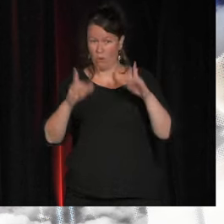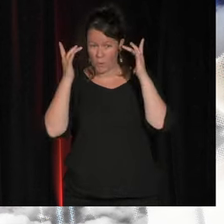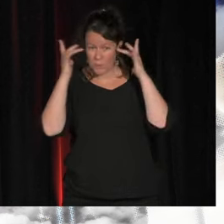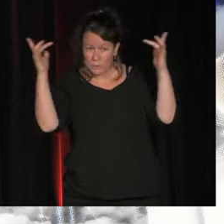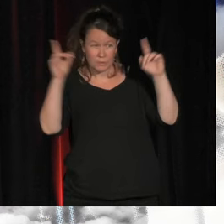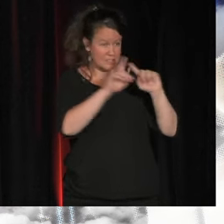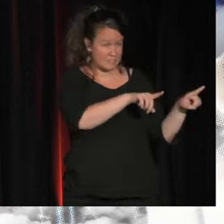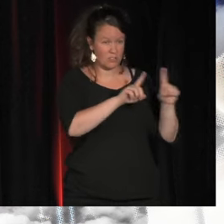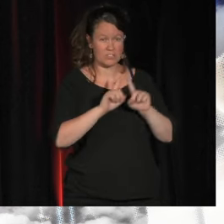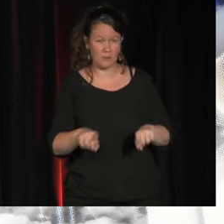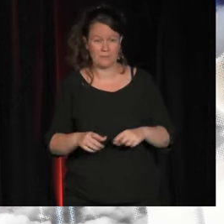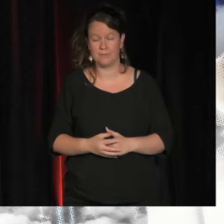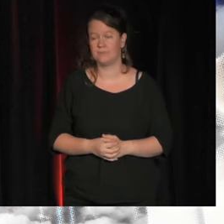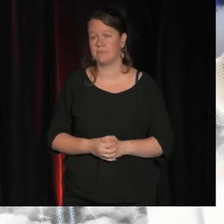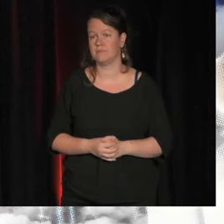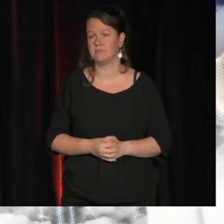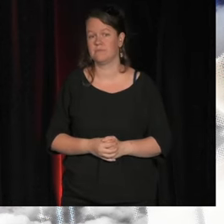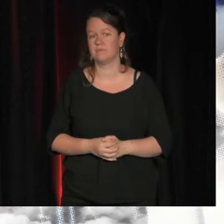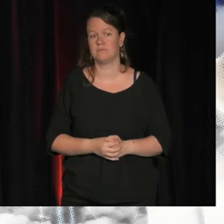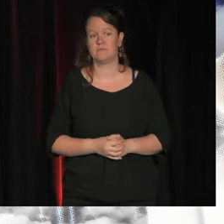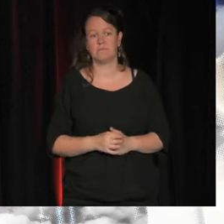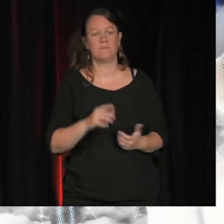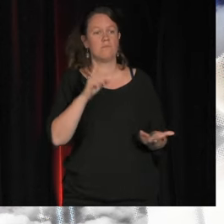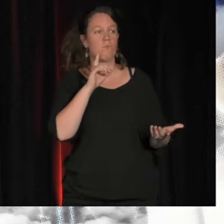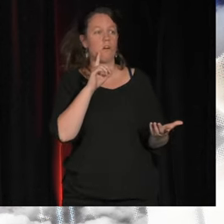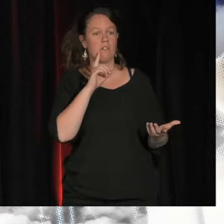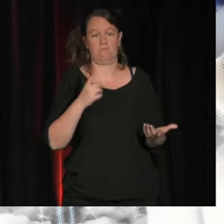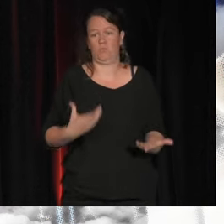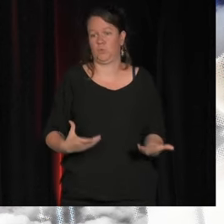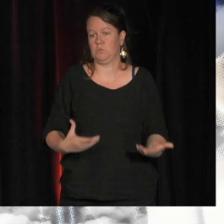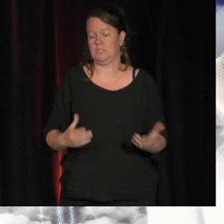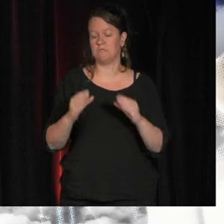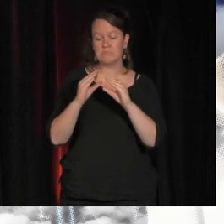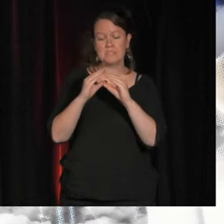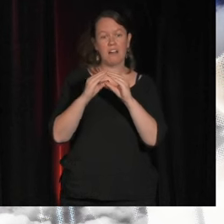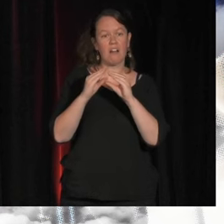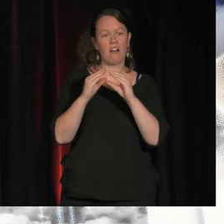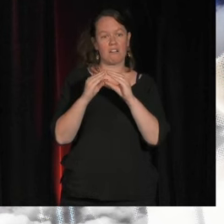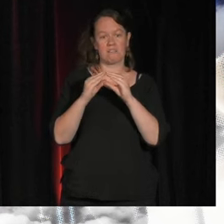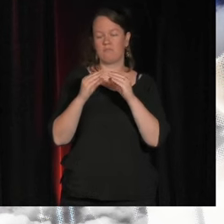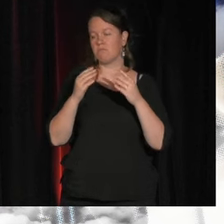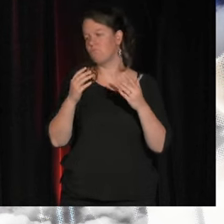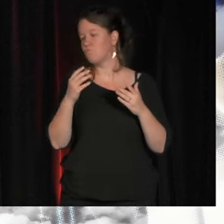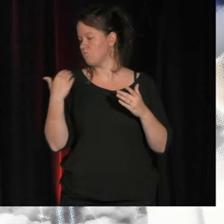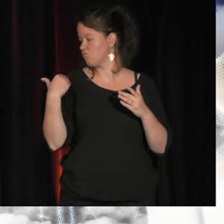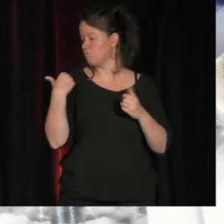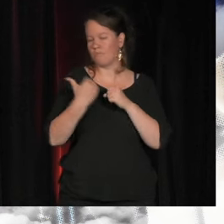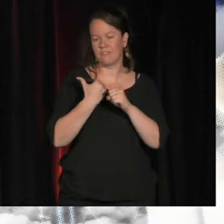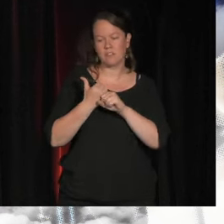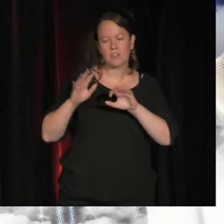Je pense que quand on fait le constat de voir que Blizzard, aujourd'hui, n'a rien à voir avec le Blizzard qu'on a pu connaître dans les années 90 et 2000, forcément, ce n'est pas tout à fait